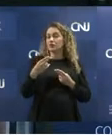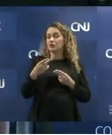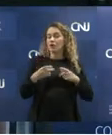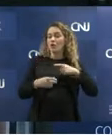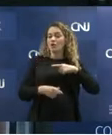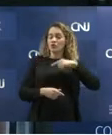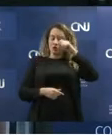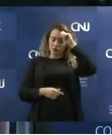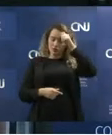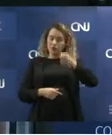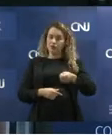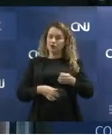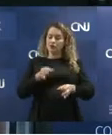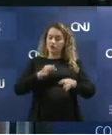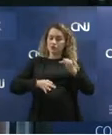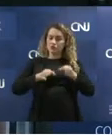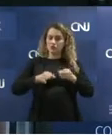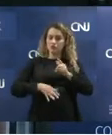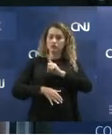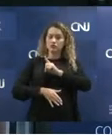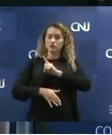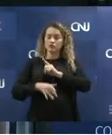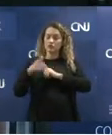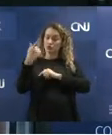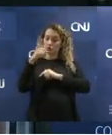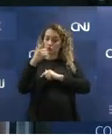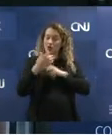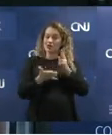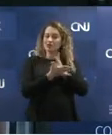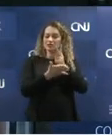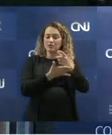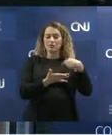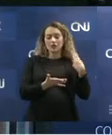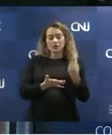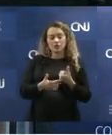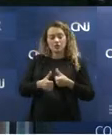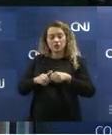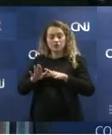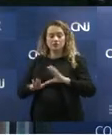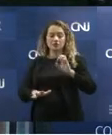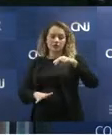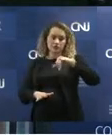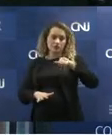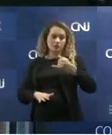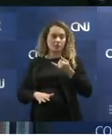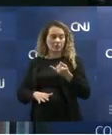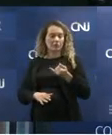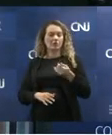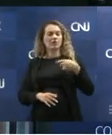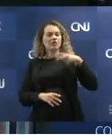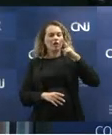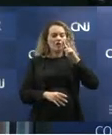Porque sempre que estamos no CNJ aparentemente se imagina que há um embate